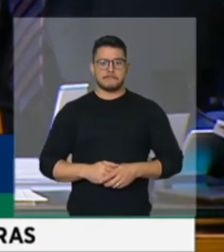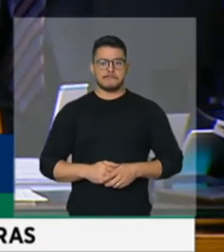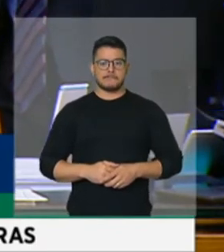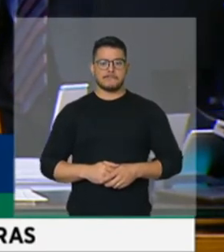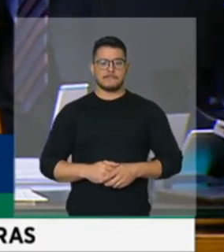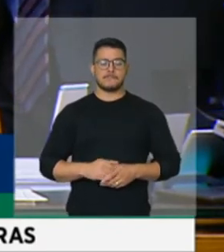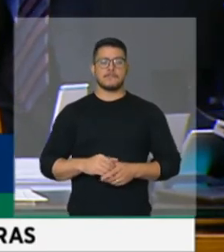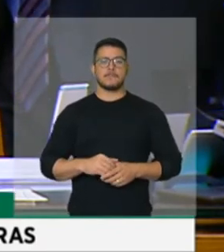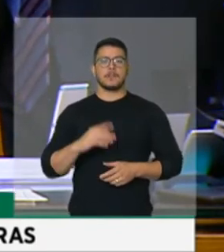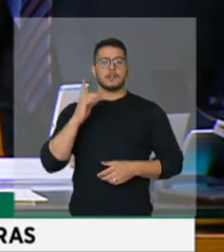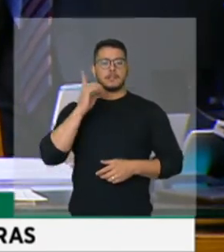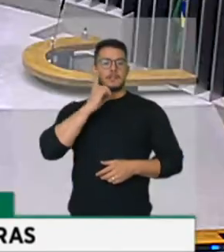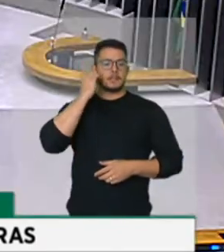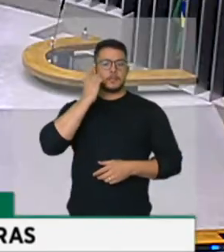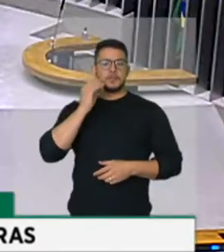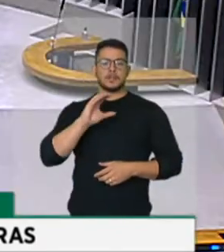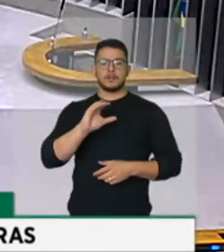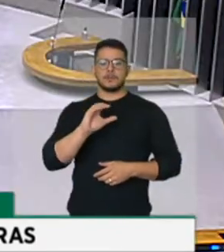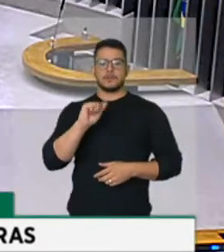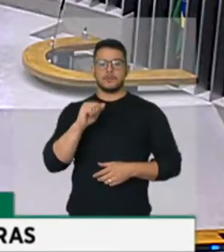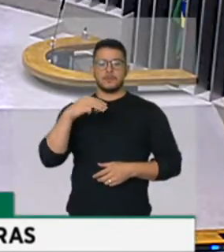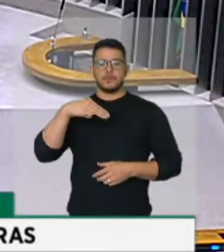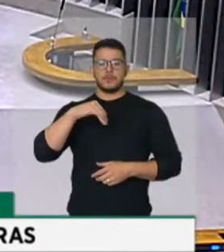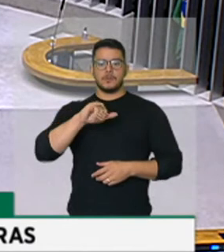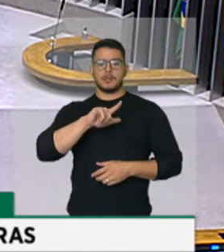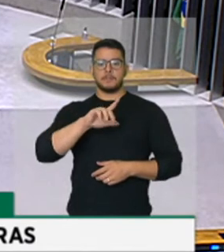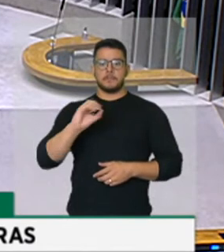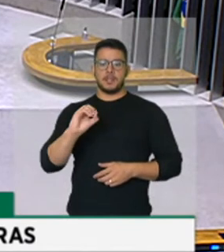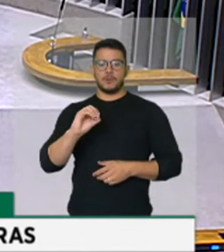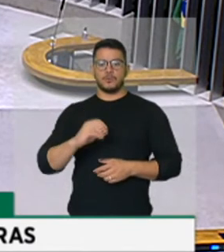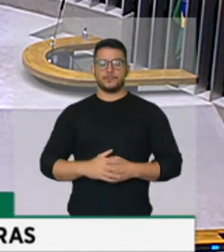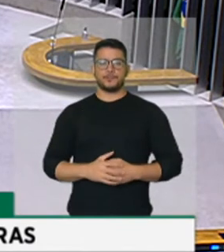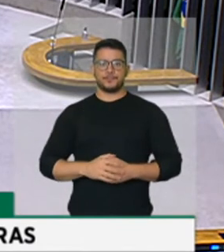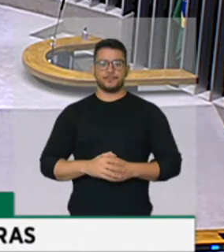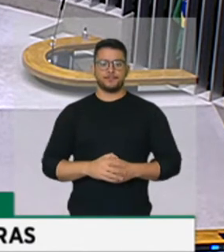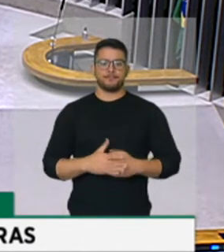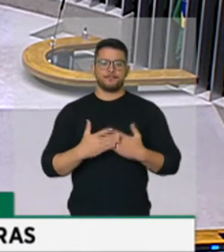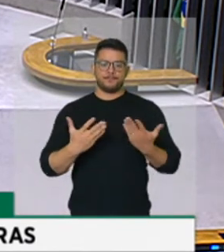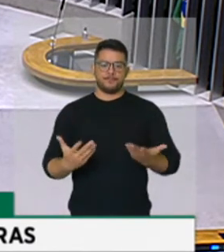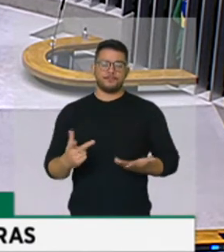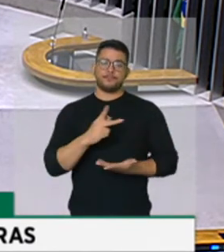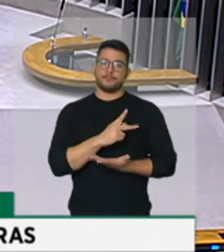TEXTO CORRETO, OBRIGADO, PRESIDENTE. [PRESIDENTE]: DEPUTADO PAULO GANIME,